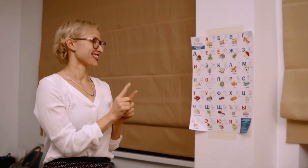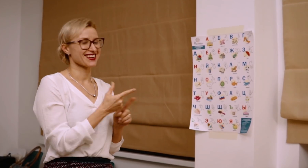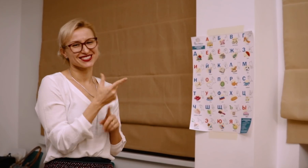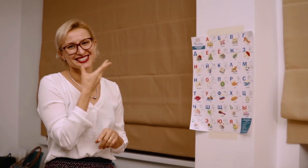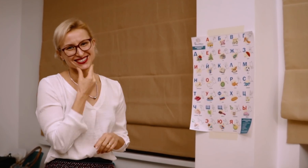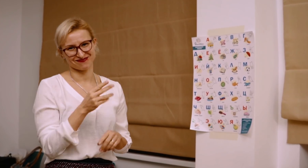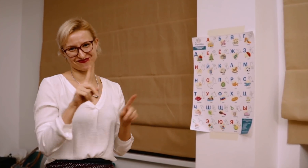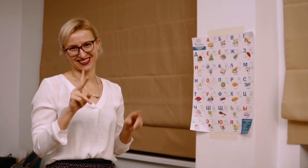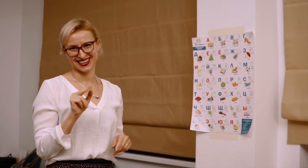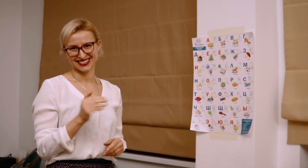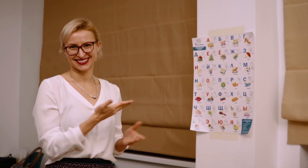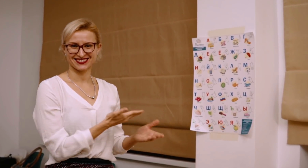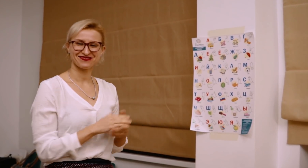Замечательный плакат вышел!